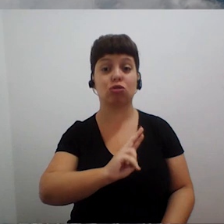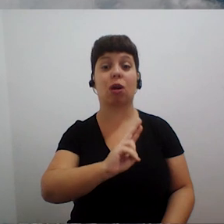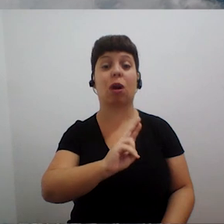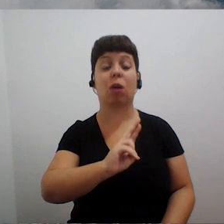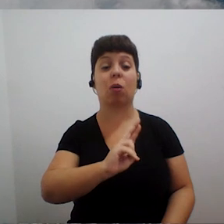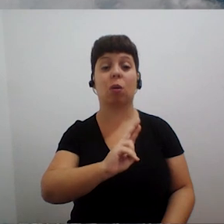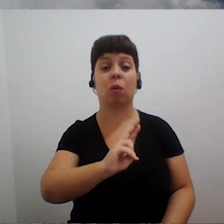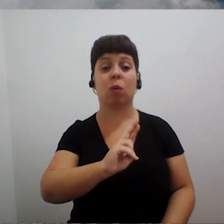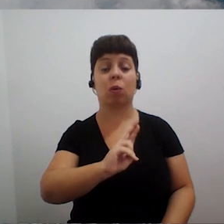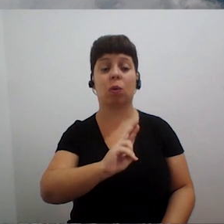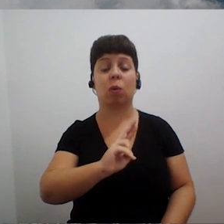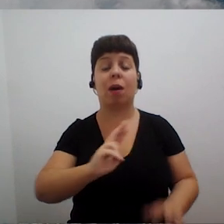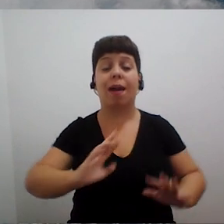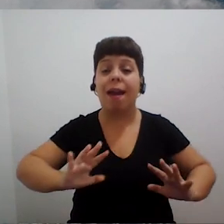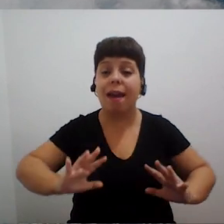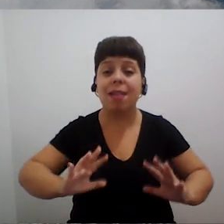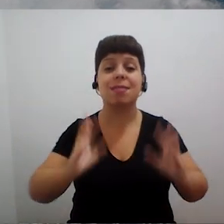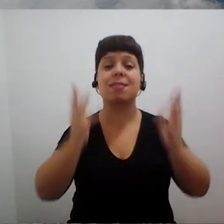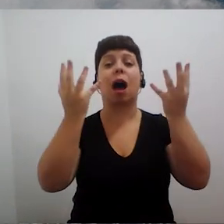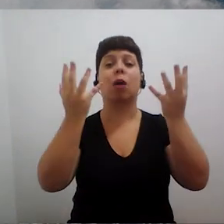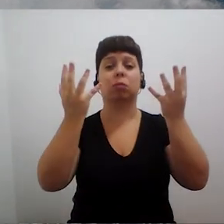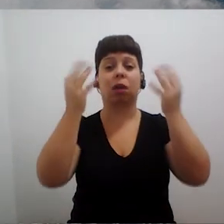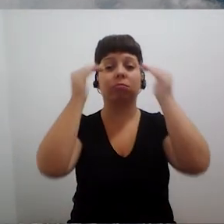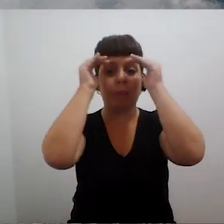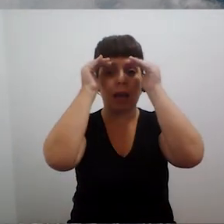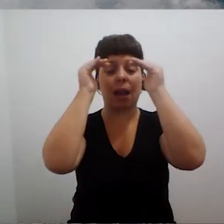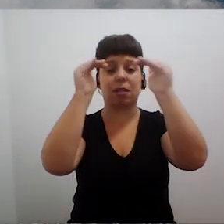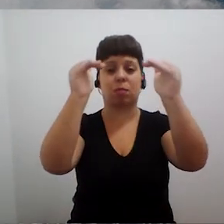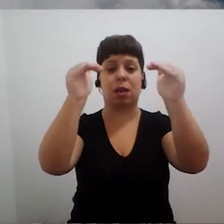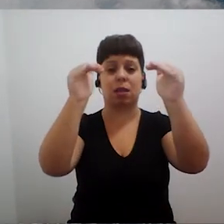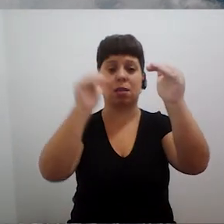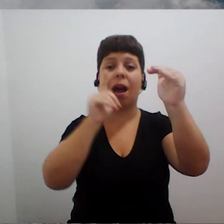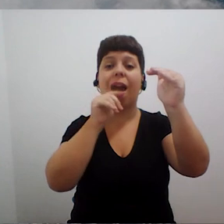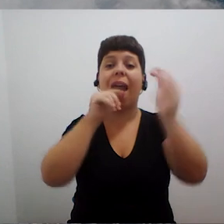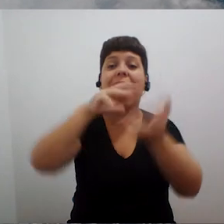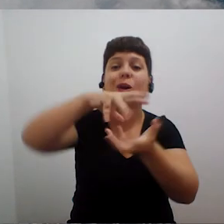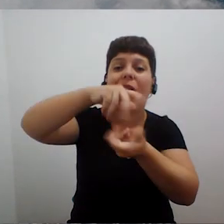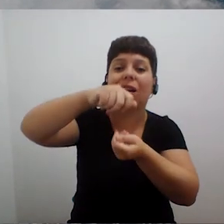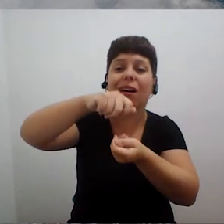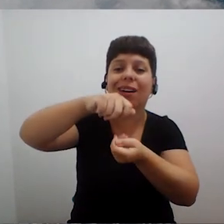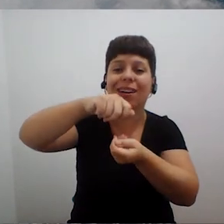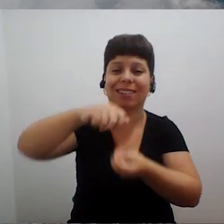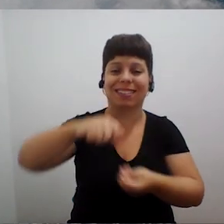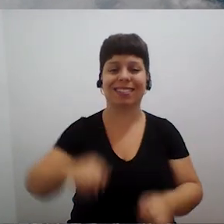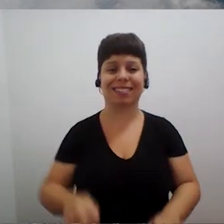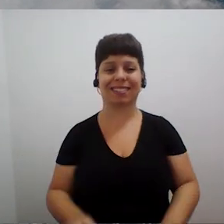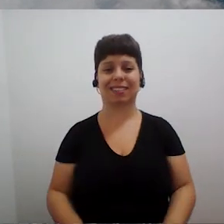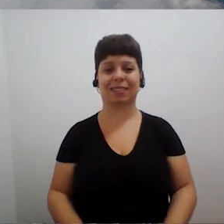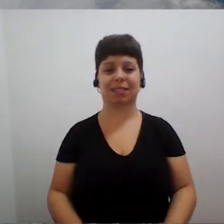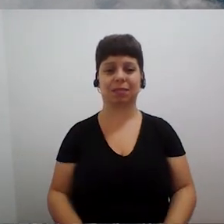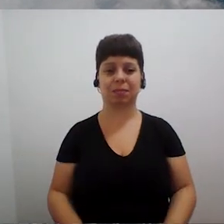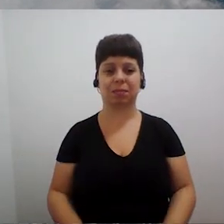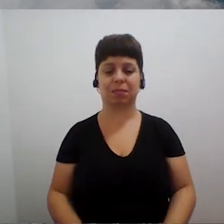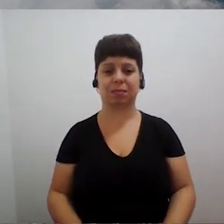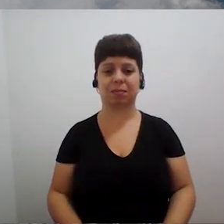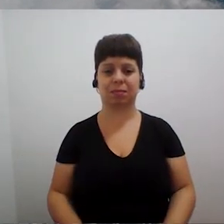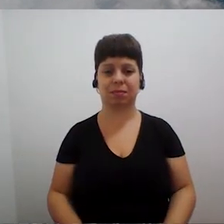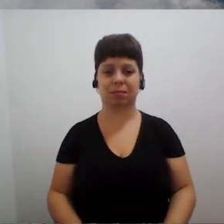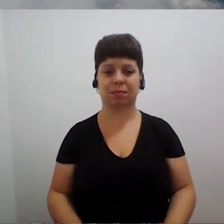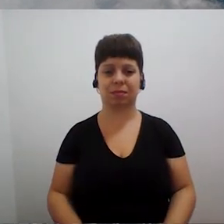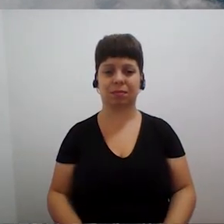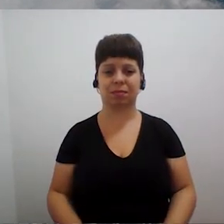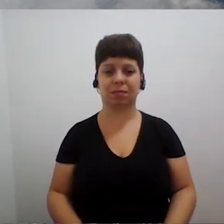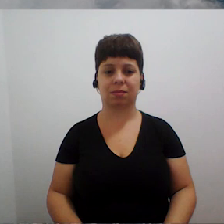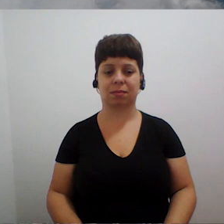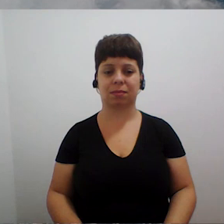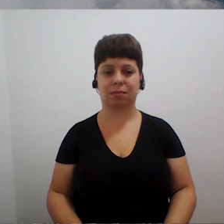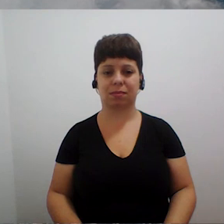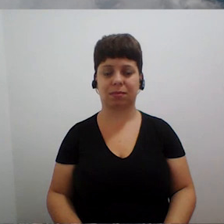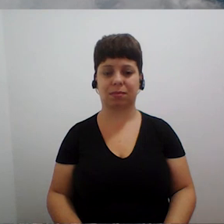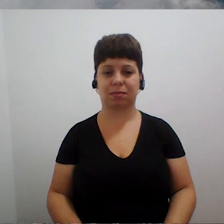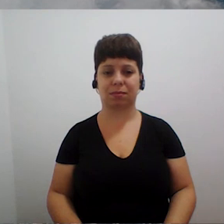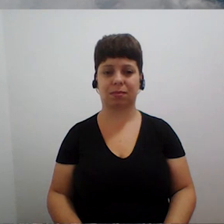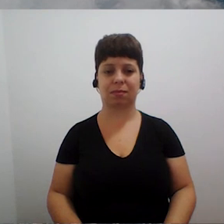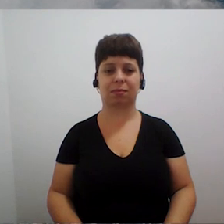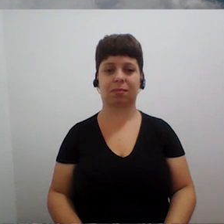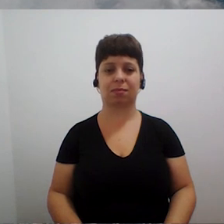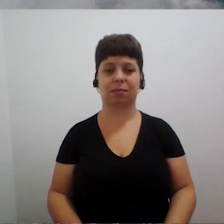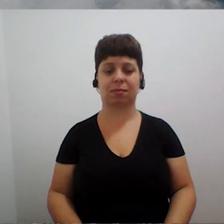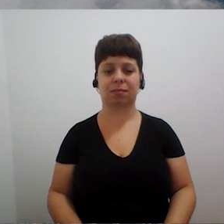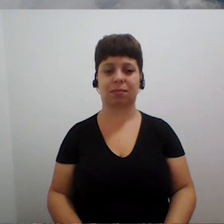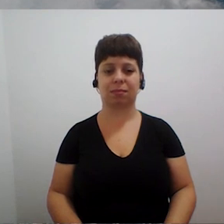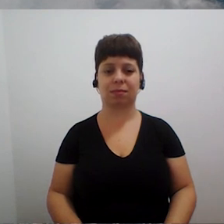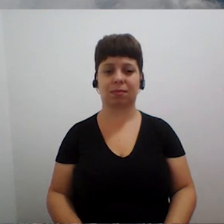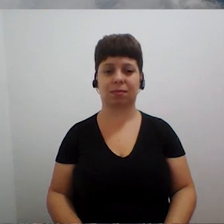exalta e respeita o planeta água né, e para nós é uma das coisa que se não tivéssemos a água